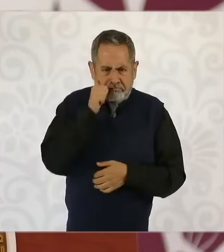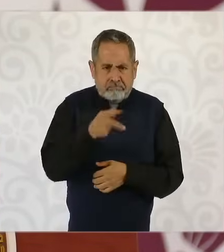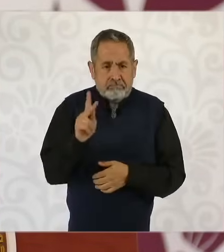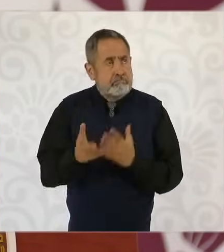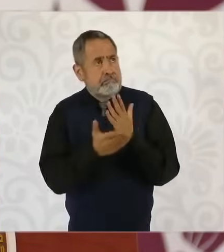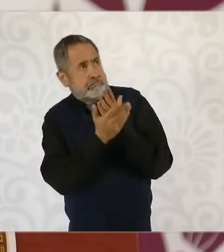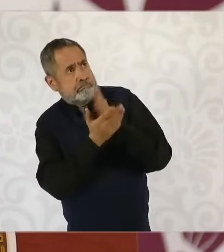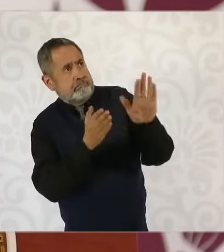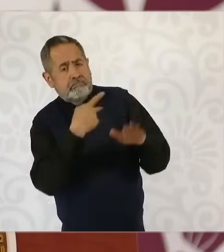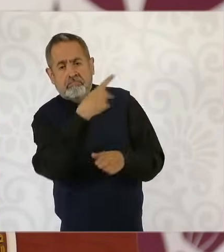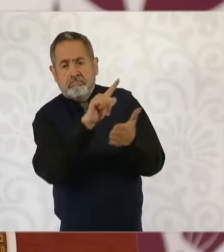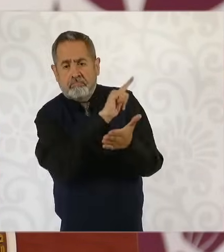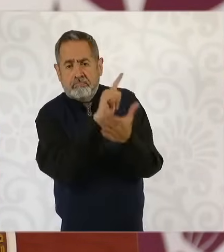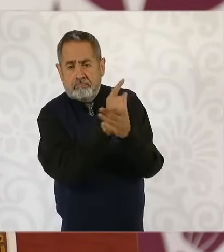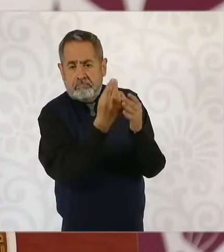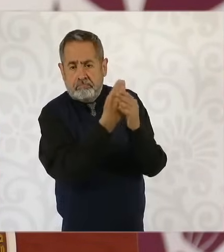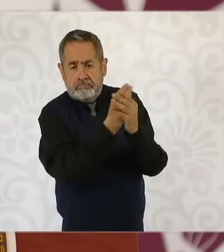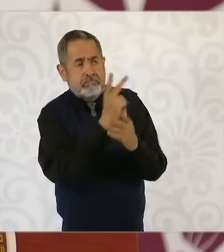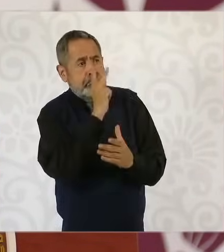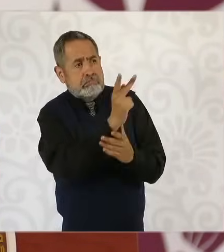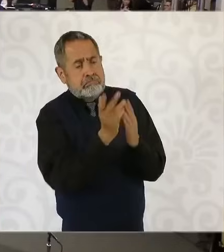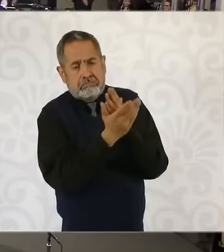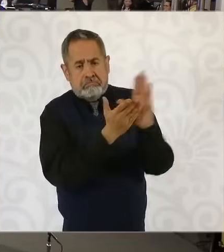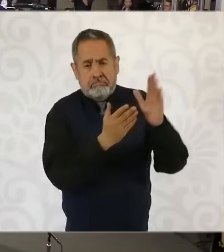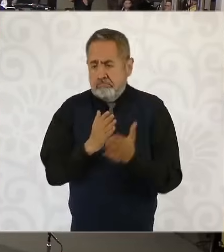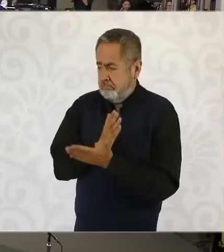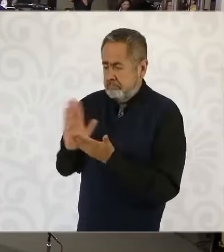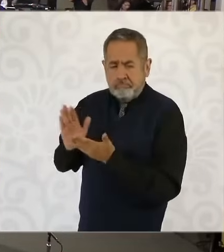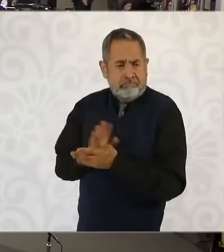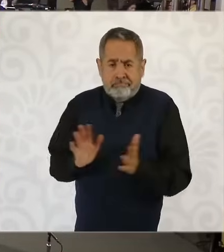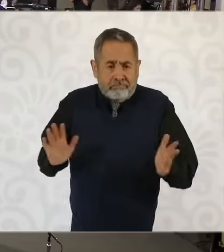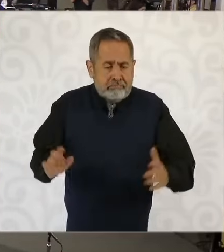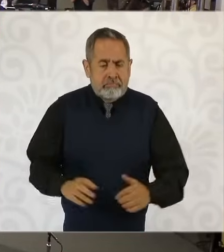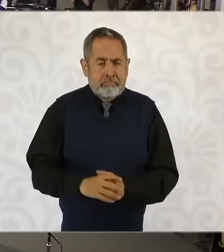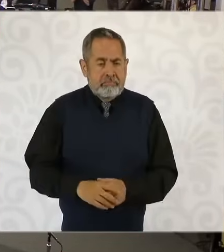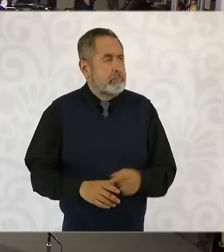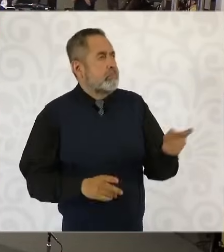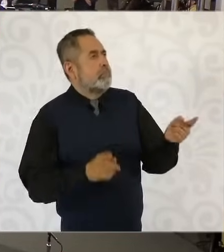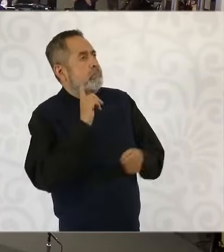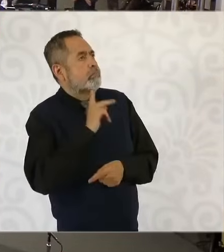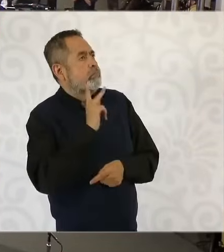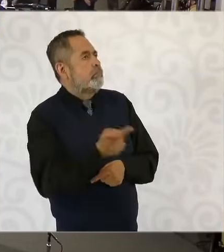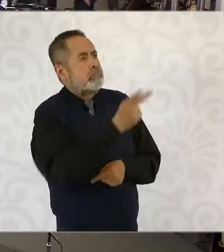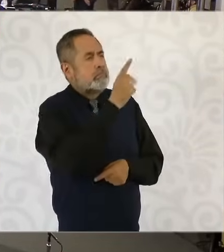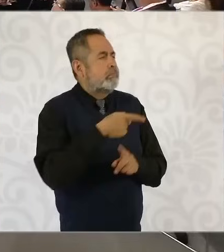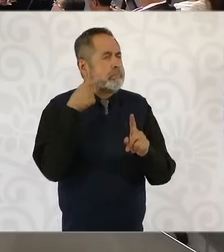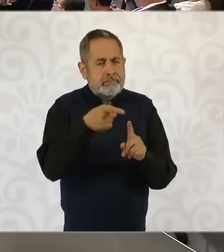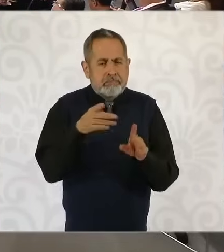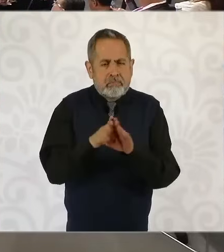tiene su legislación presidenta y en este caso en específico sobre la negociación o el acuerdo al